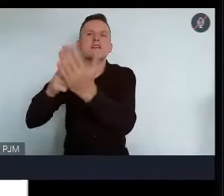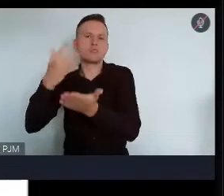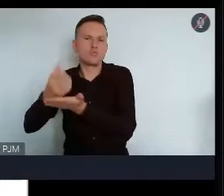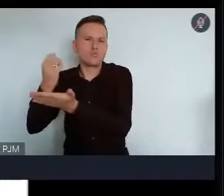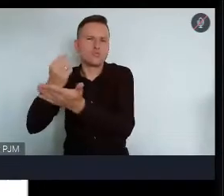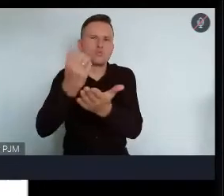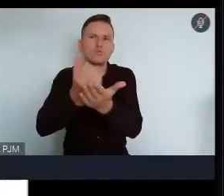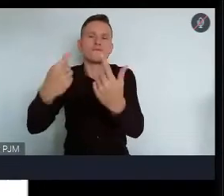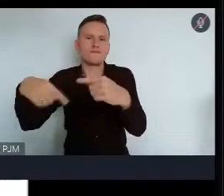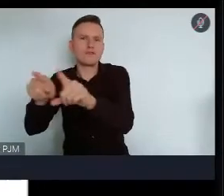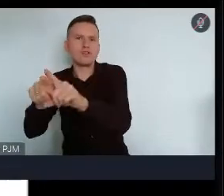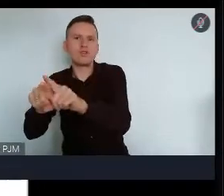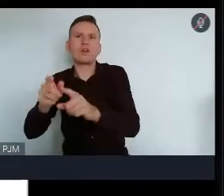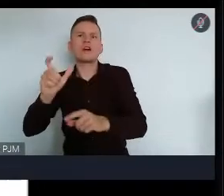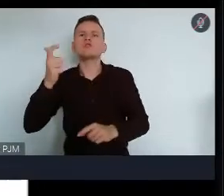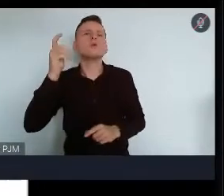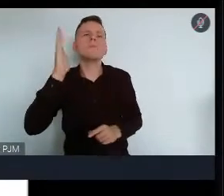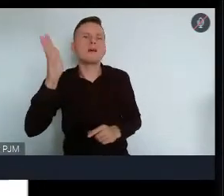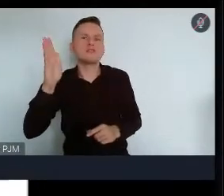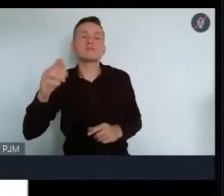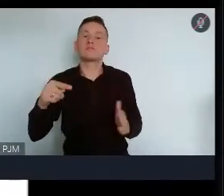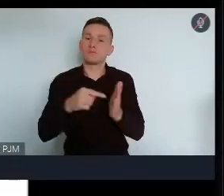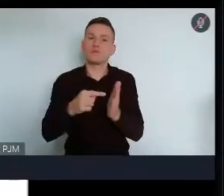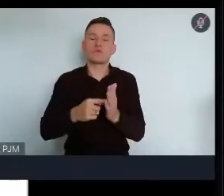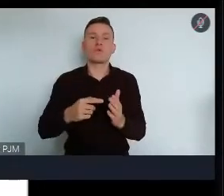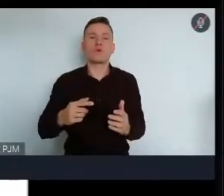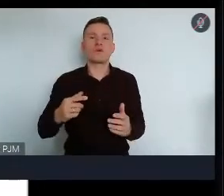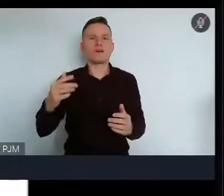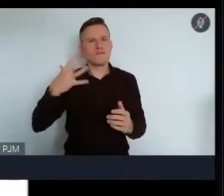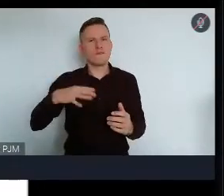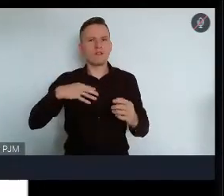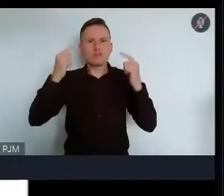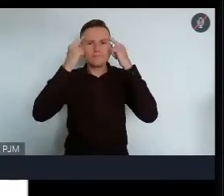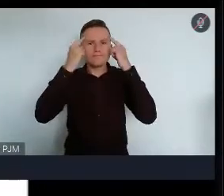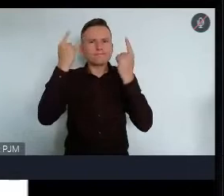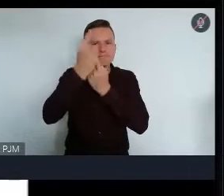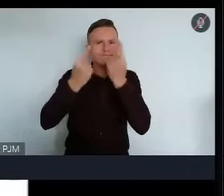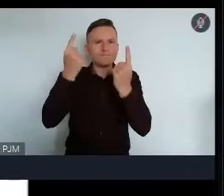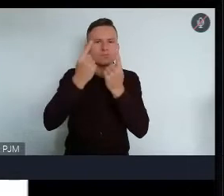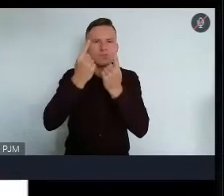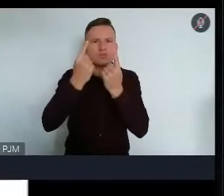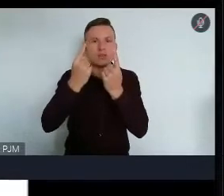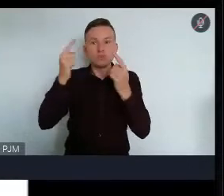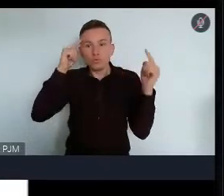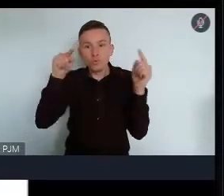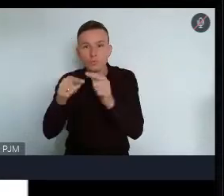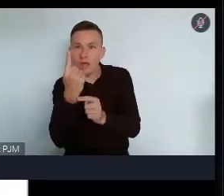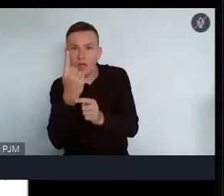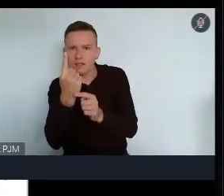Pomoże tu holistyczne podejście i zastanowienie się, czy niektóre cele powinny być dalej realizowane.